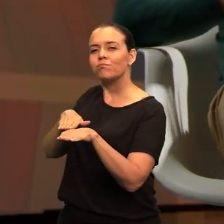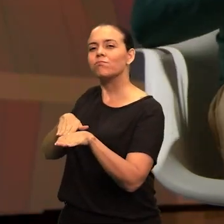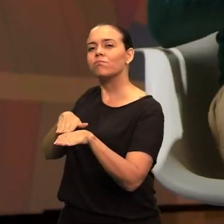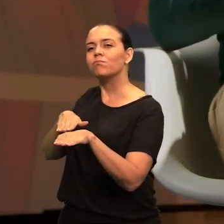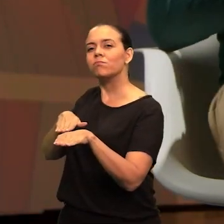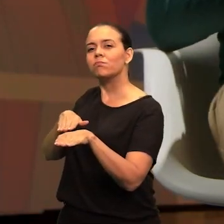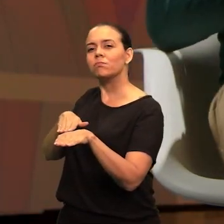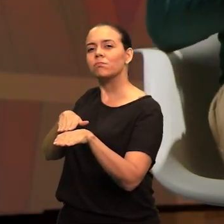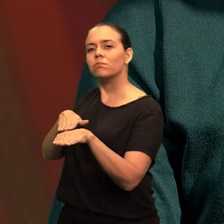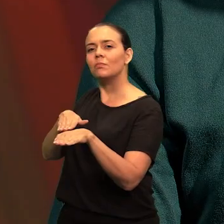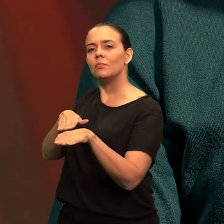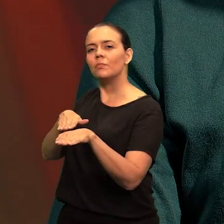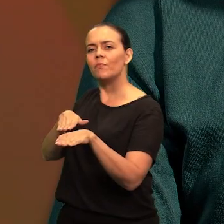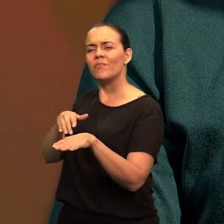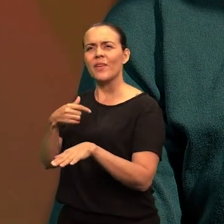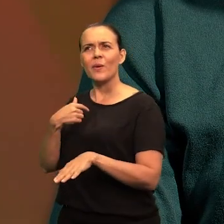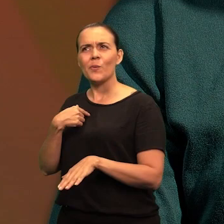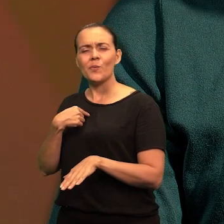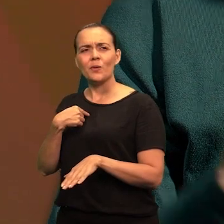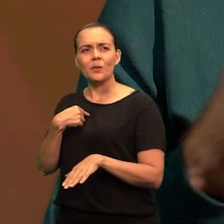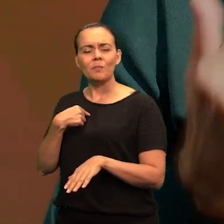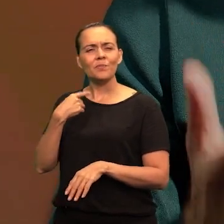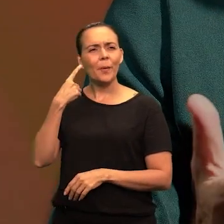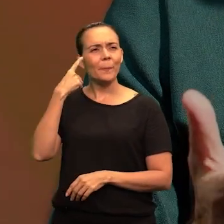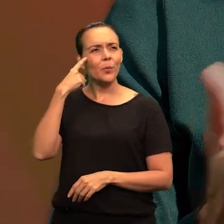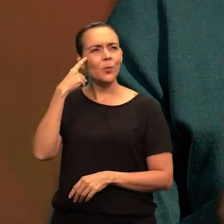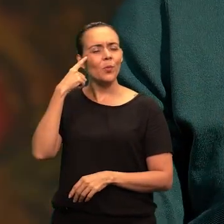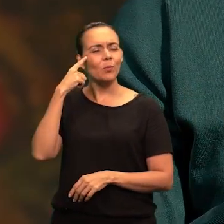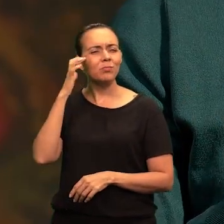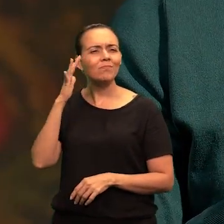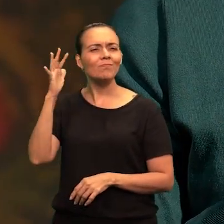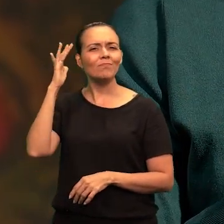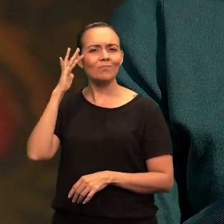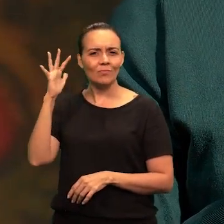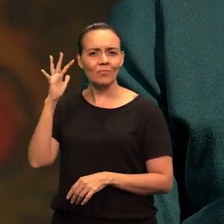Então, me preocupa nessa reflexão do Bauman